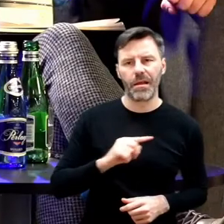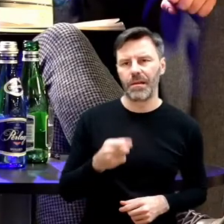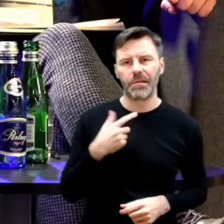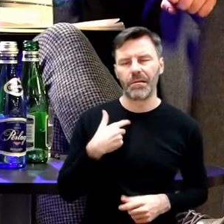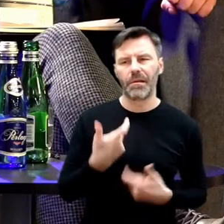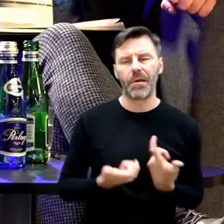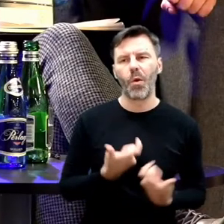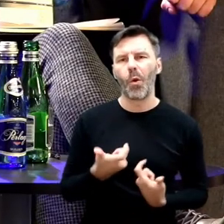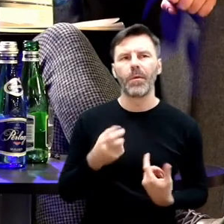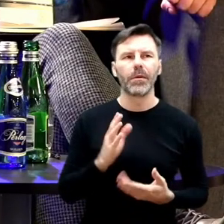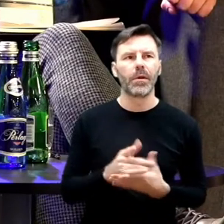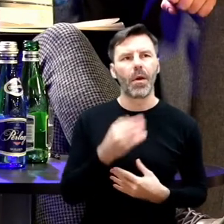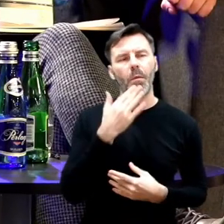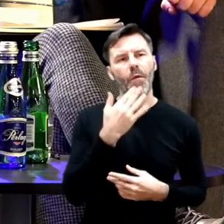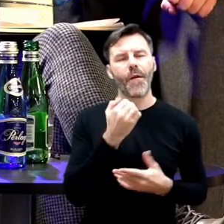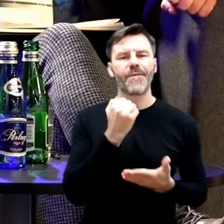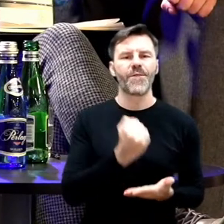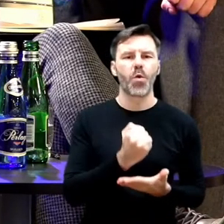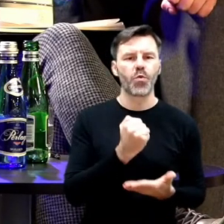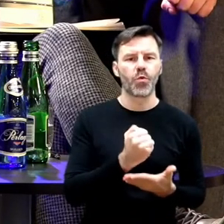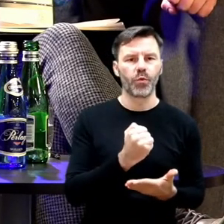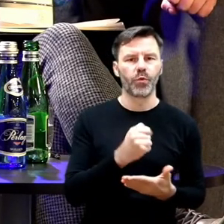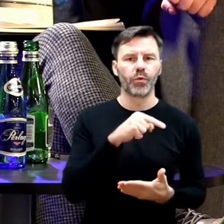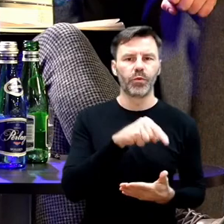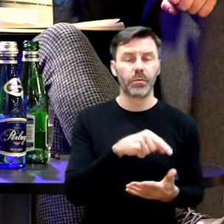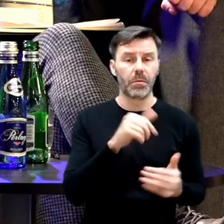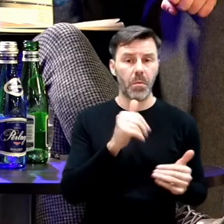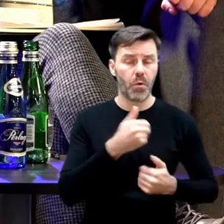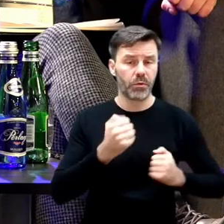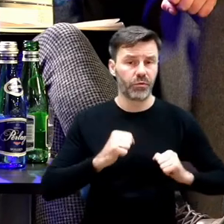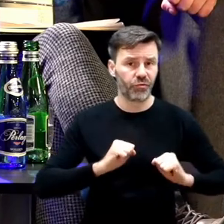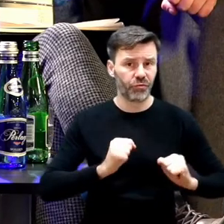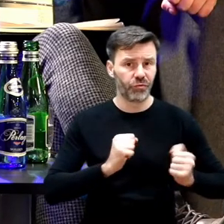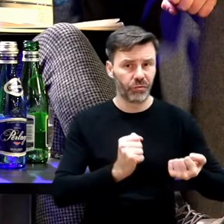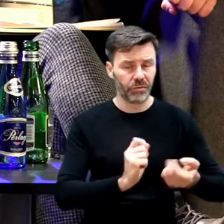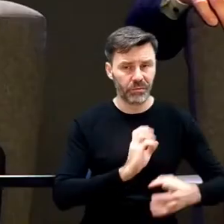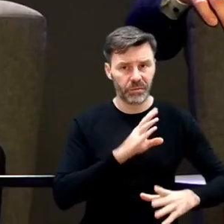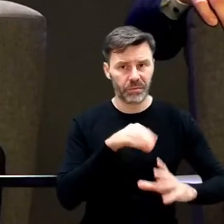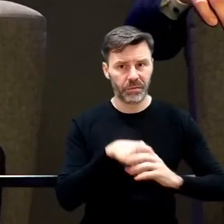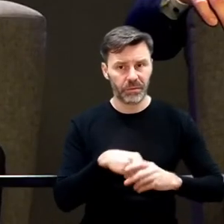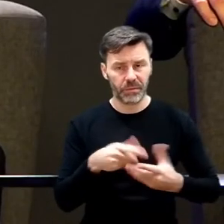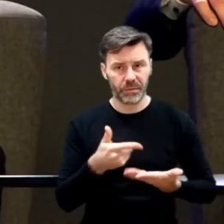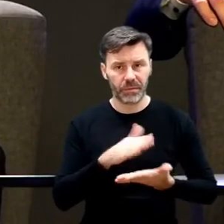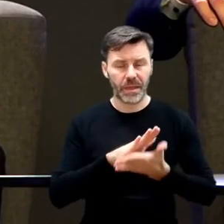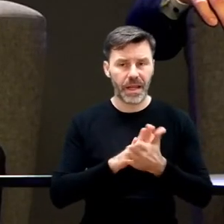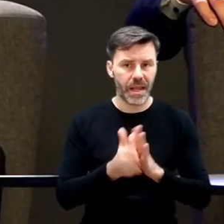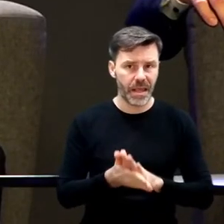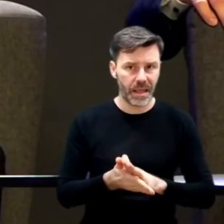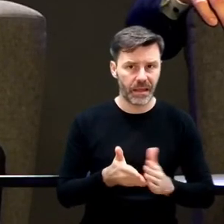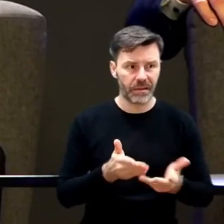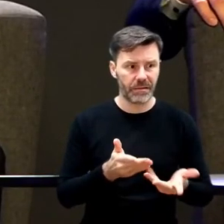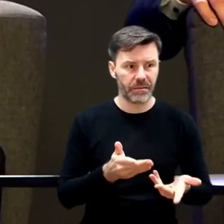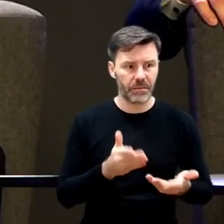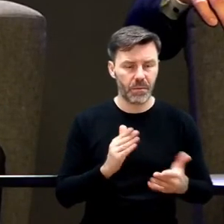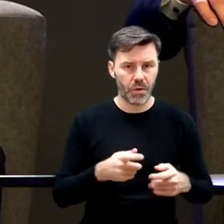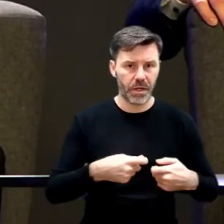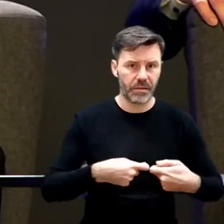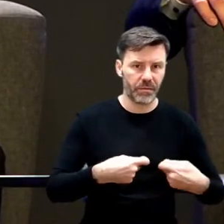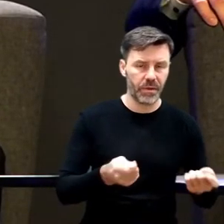inwestycyjne mogą działać w sposób nierynkowy, mogą zbywać nieruchomości, podobnie jak to się dzieje chociażby